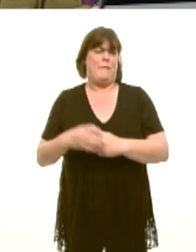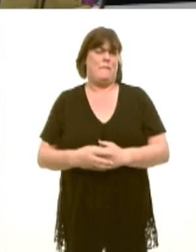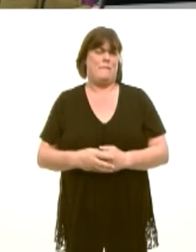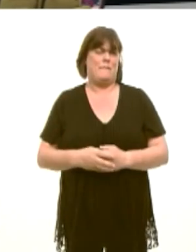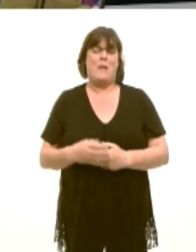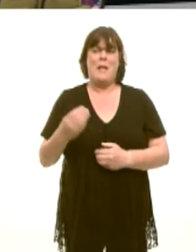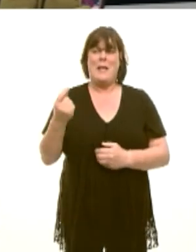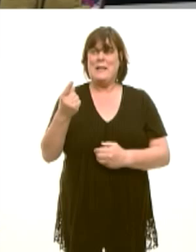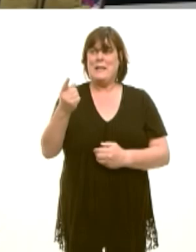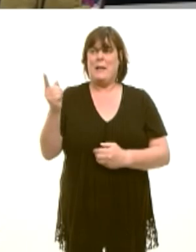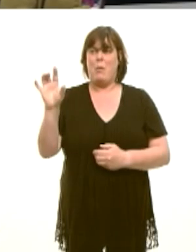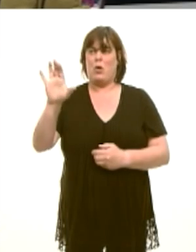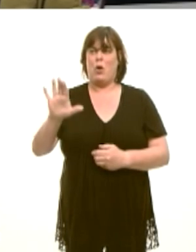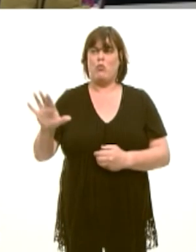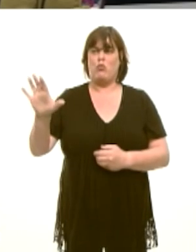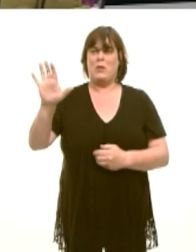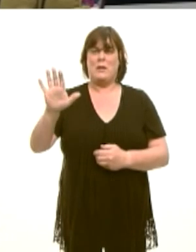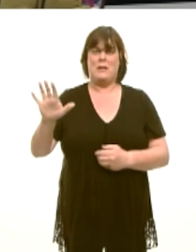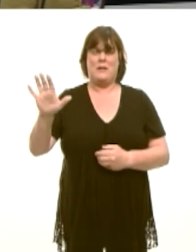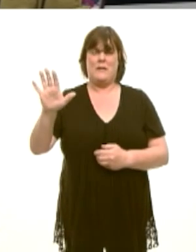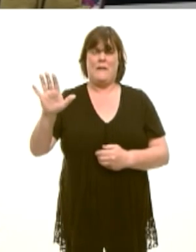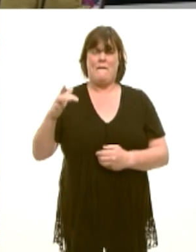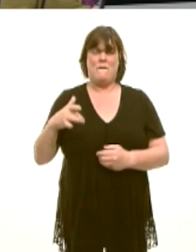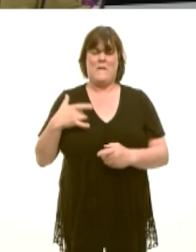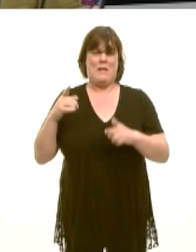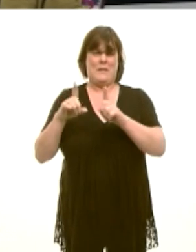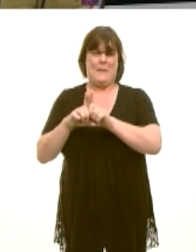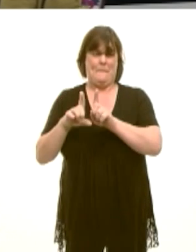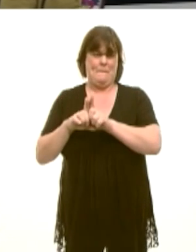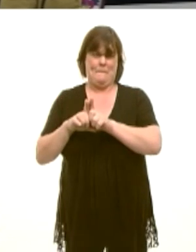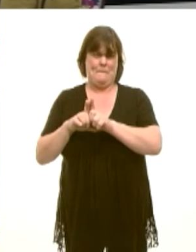sydd oír un farn ynglyn ‚ pha mor gyflym y dylai uno ddigwydd yn yr Undeb Ewropeaidd.